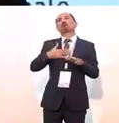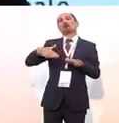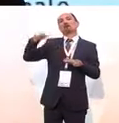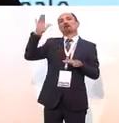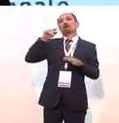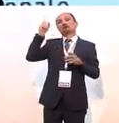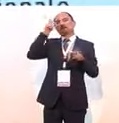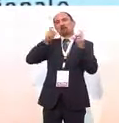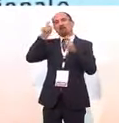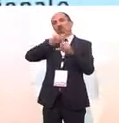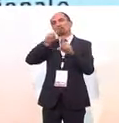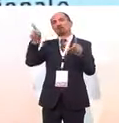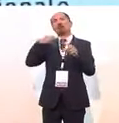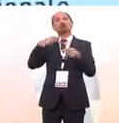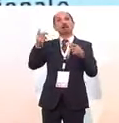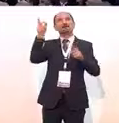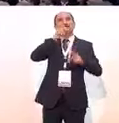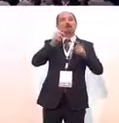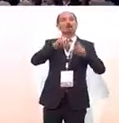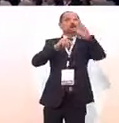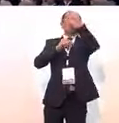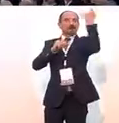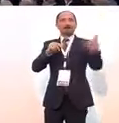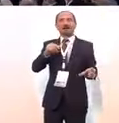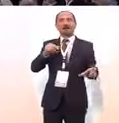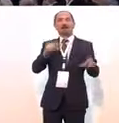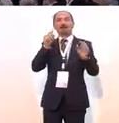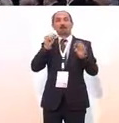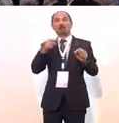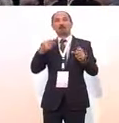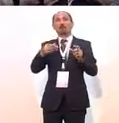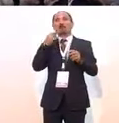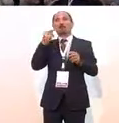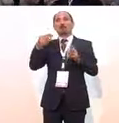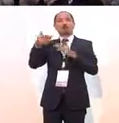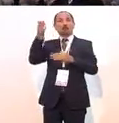ma si preoccupa del proprio Paese; di chi non ha un retropensiero per cui dice “Mi